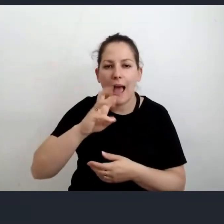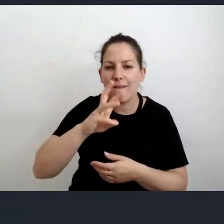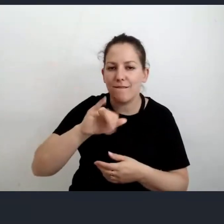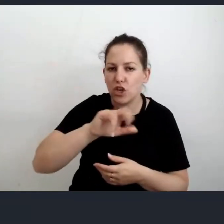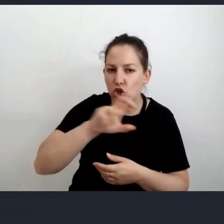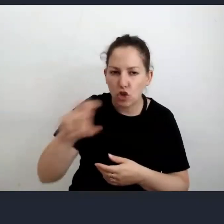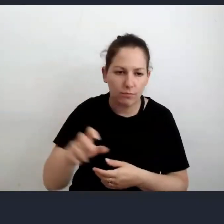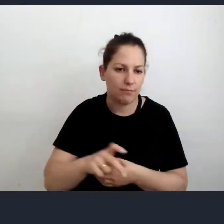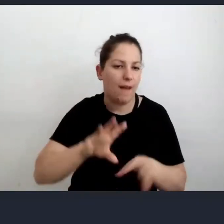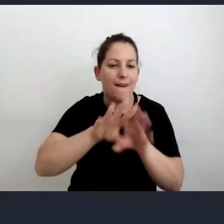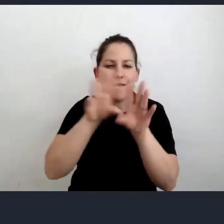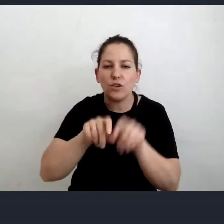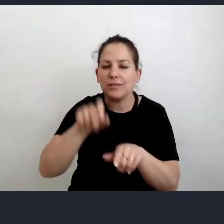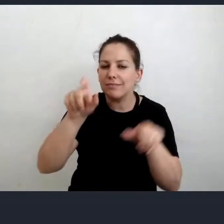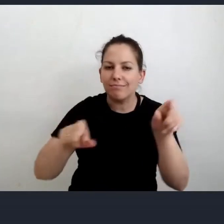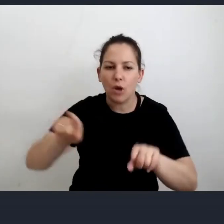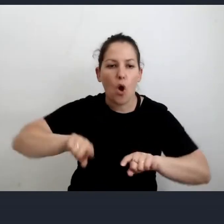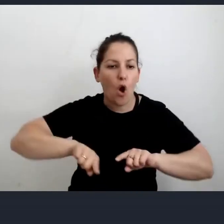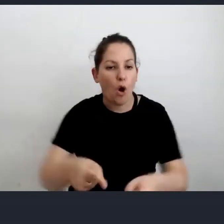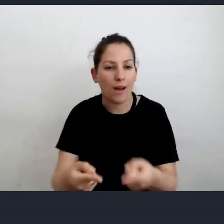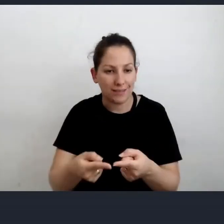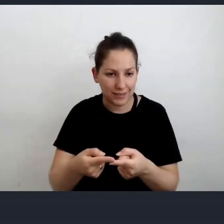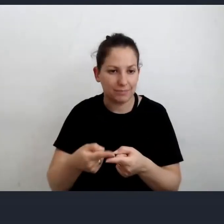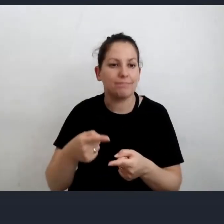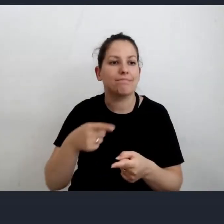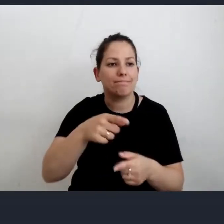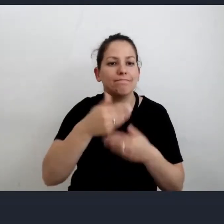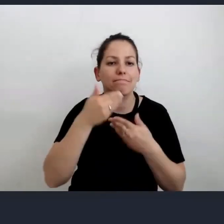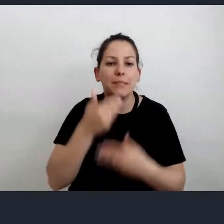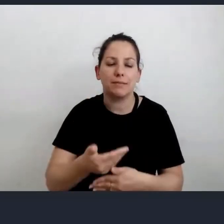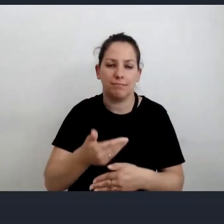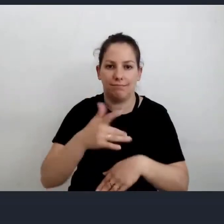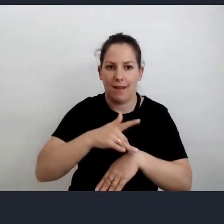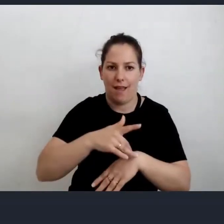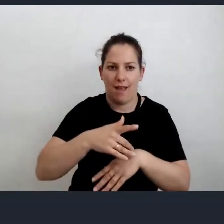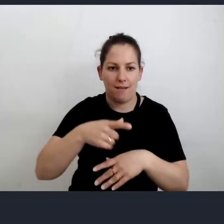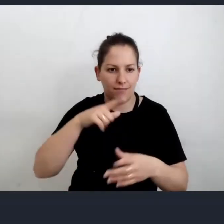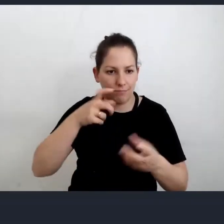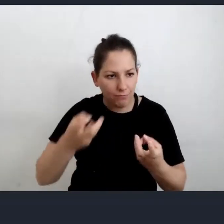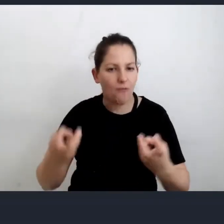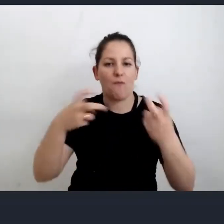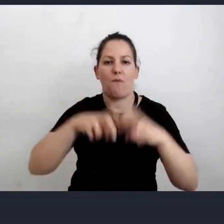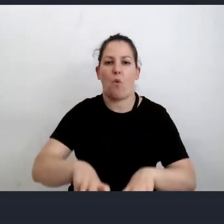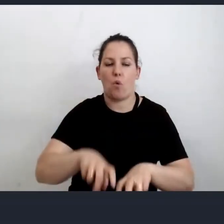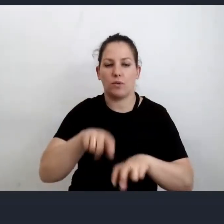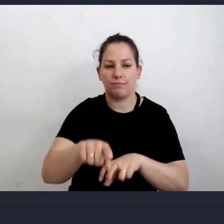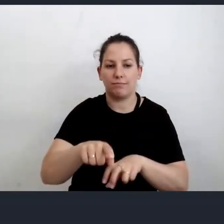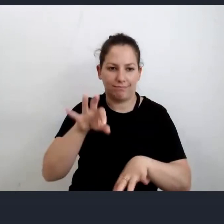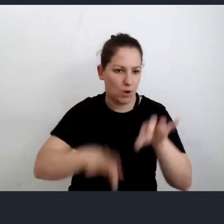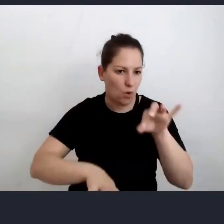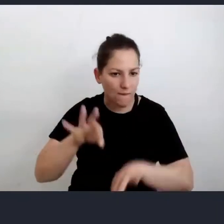Wszystkim organizacjom, które się przyczyniły do stworzenia właśnie tego seminarium, tej prelekcji,